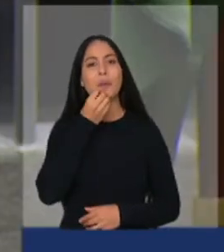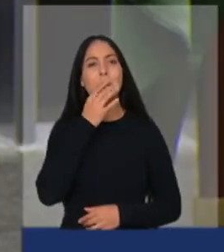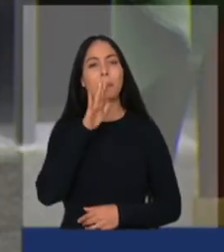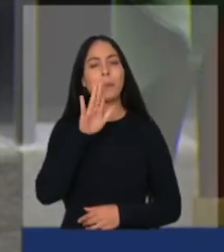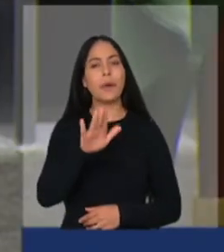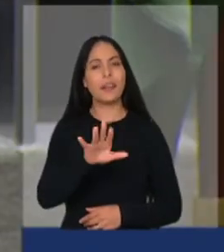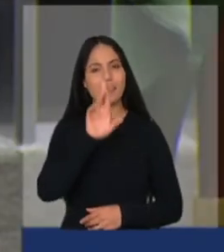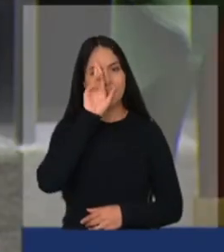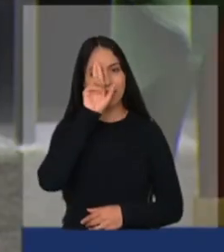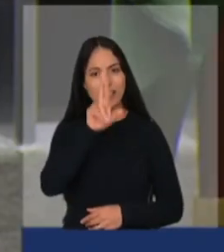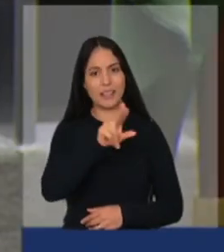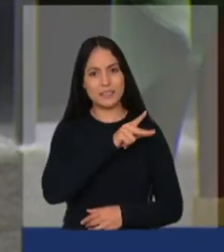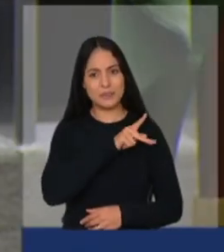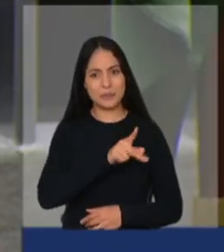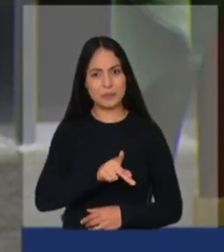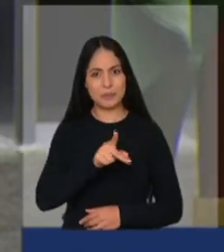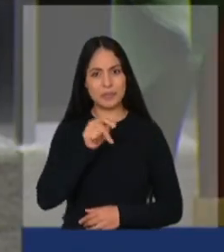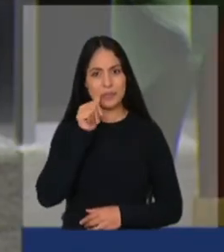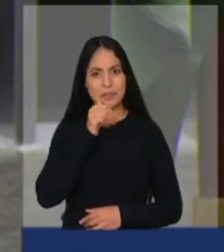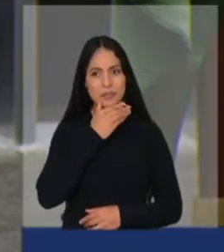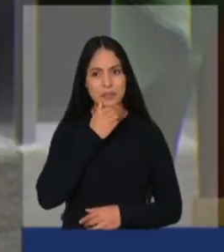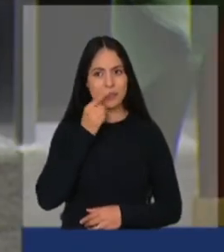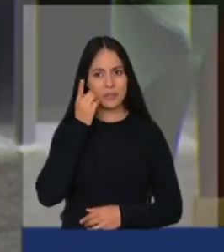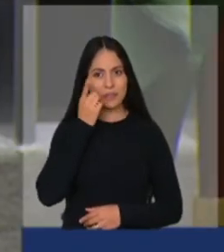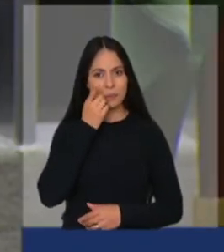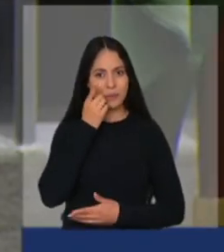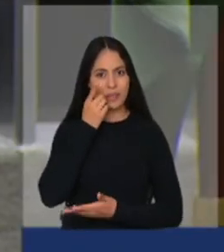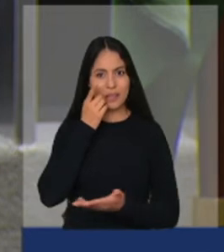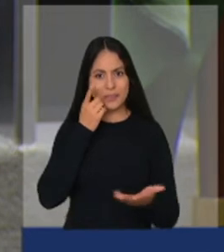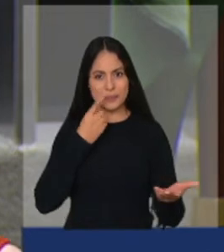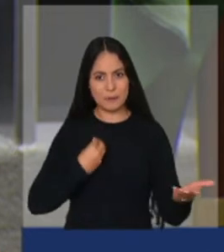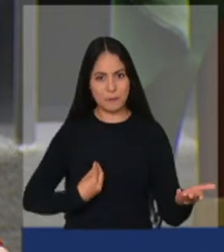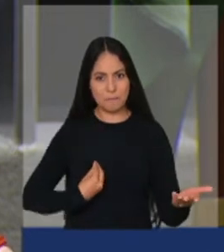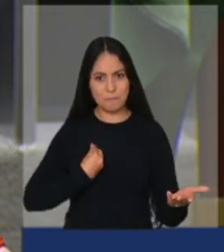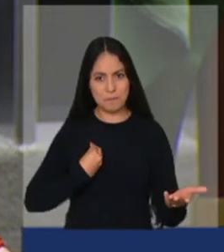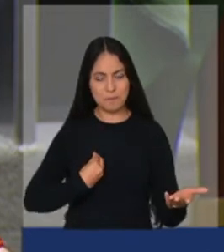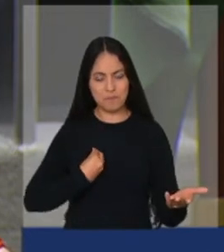QUE TEM CONTINUADO A FAZER OS DESMONTES, QUE TENHA INICIADO AINDA NO GOVERNO TEMER EM RELAÇÃO A AS DESIGUALDADES